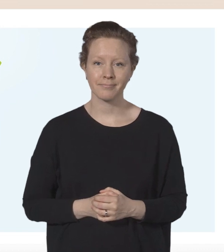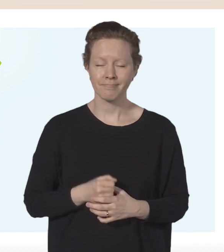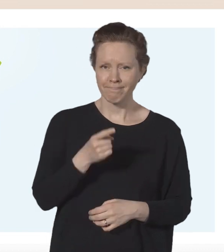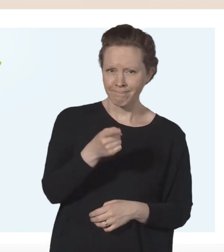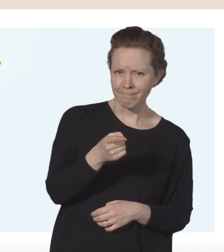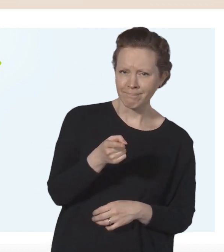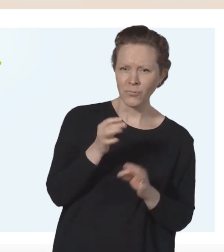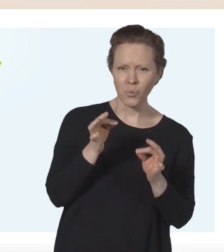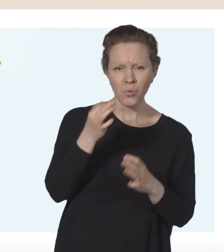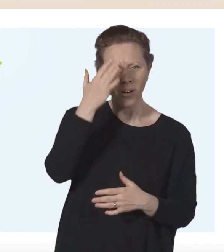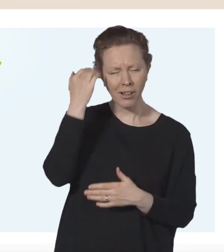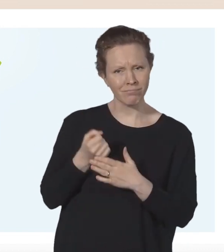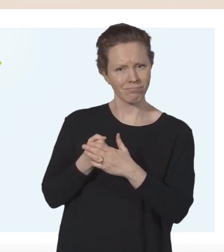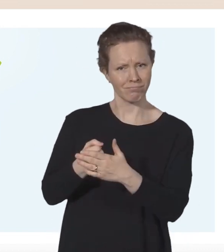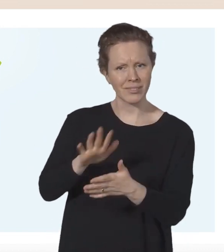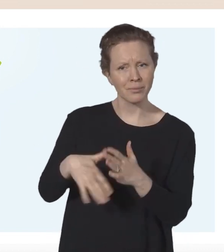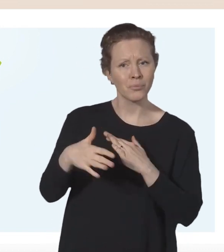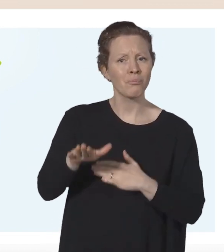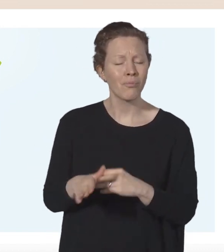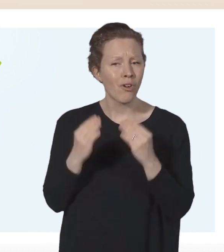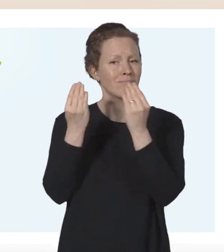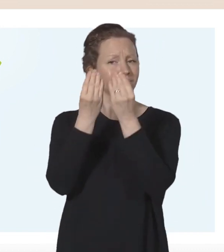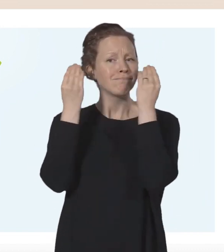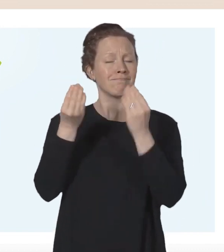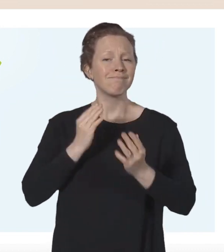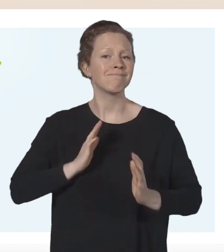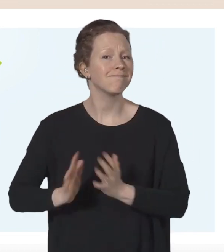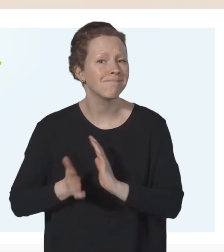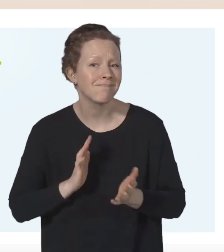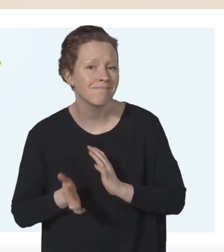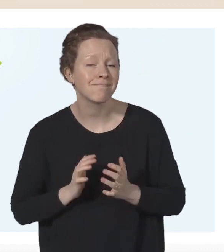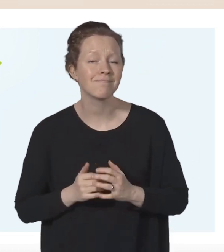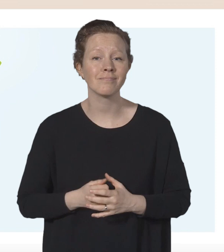Hur kan du stödja ett teckenspråkigt barn att lära sig teckenspråk?